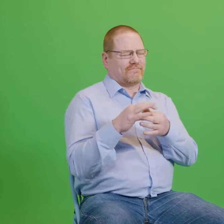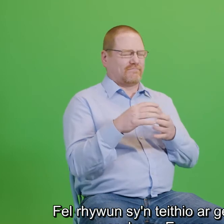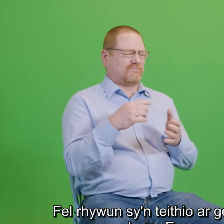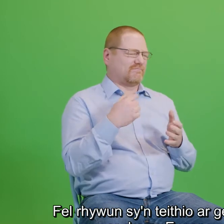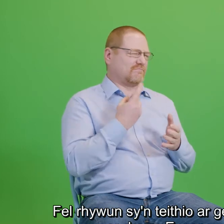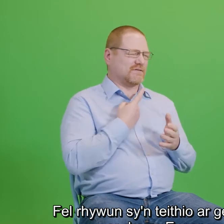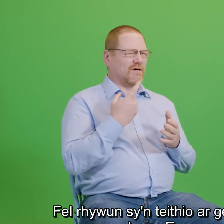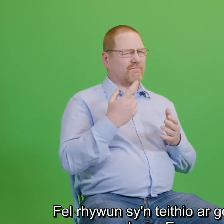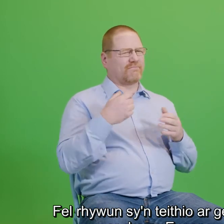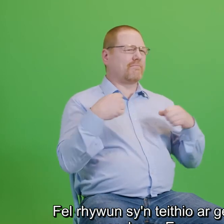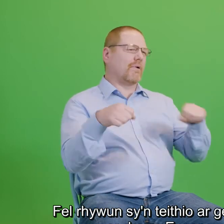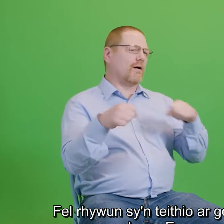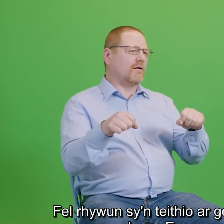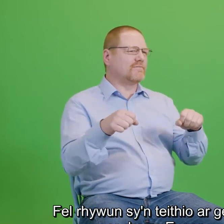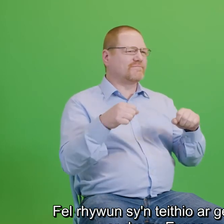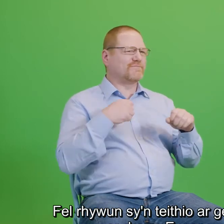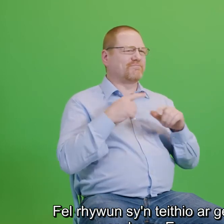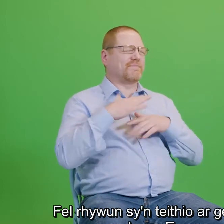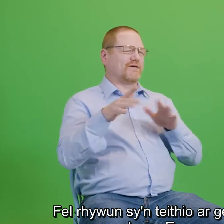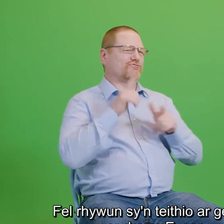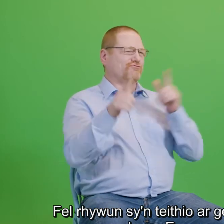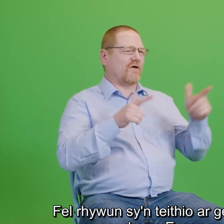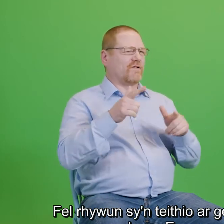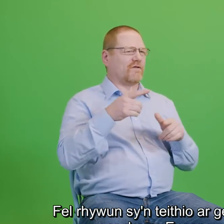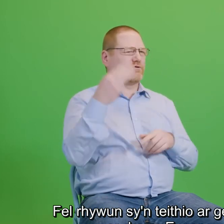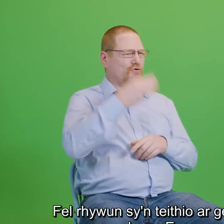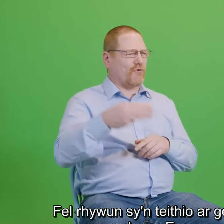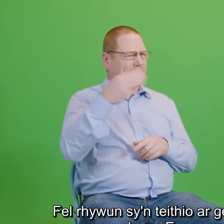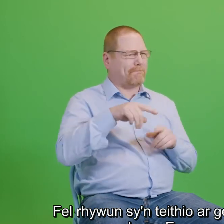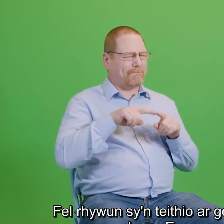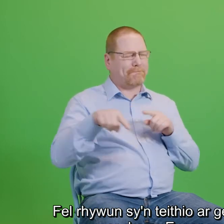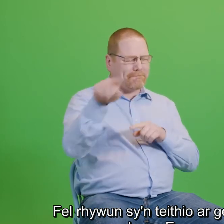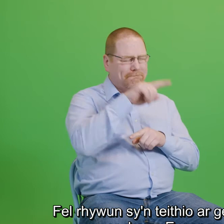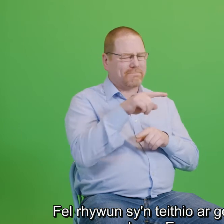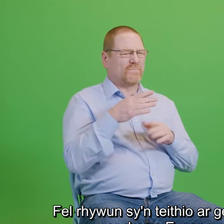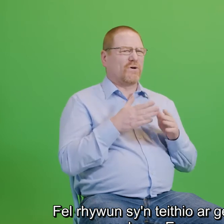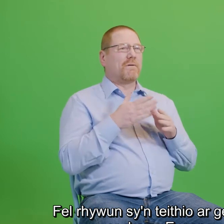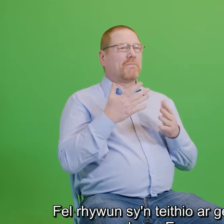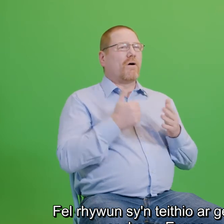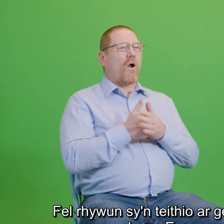Fel rhywun sy'n teithio ar gefn beic ar draws Ewrop...